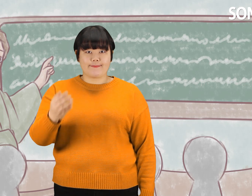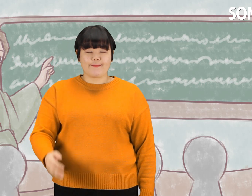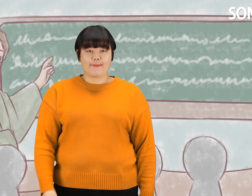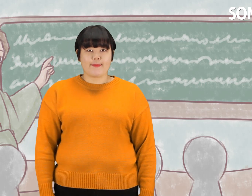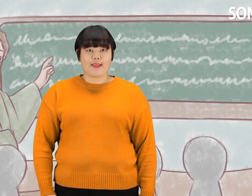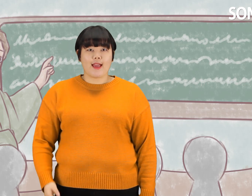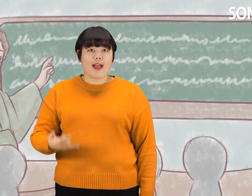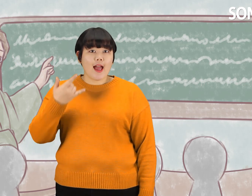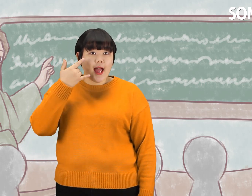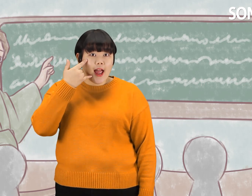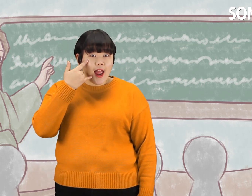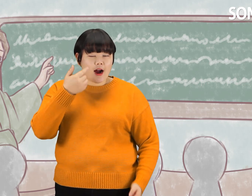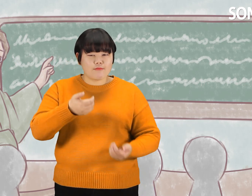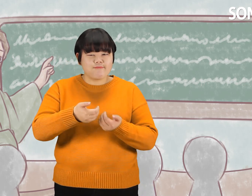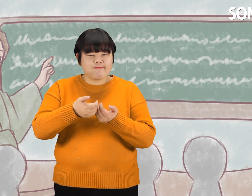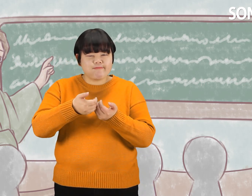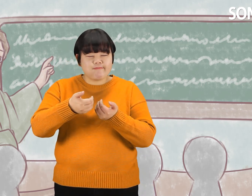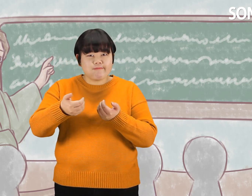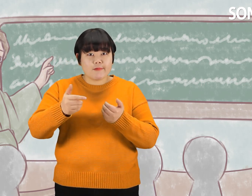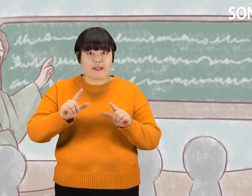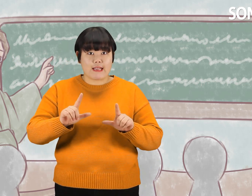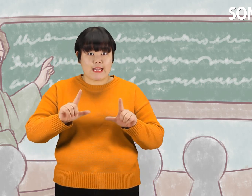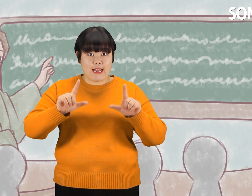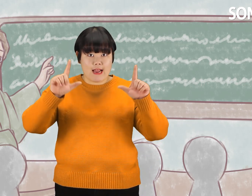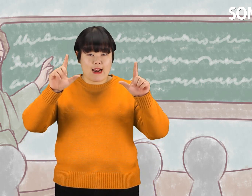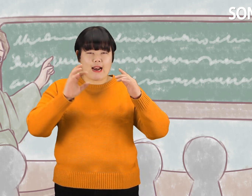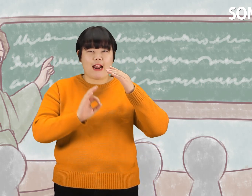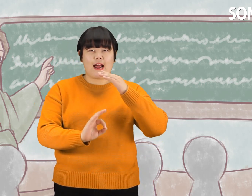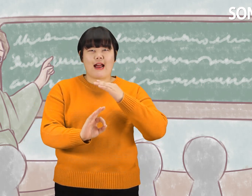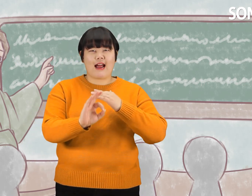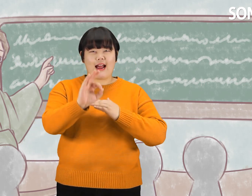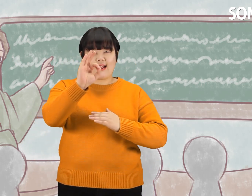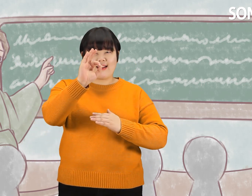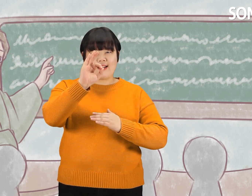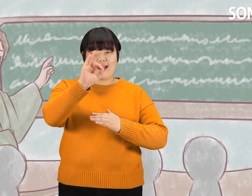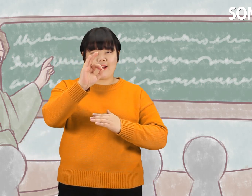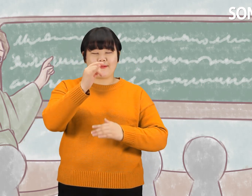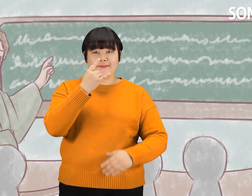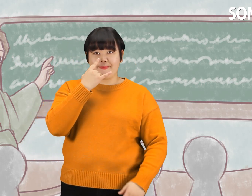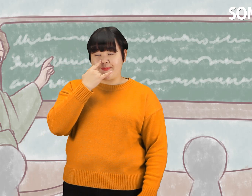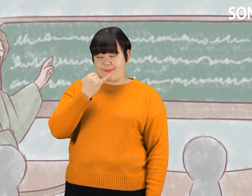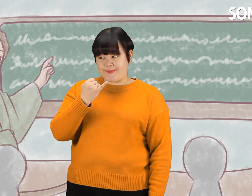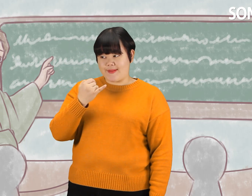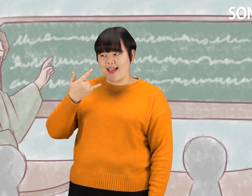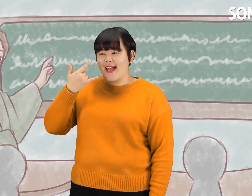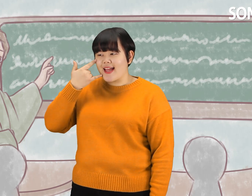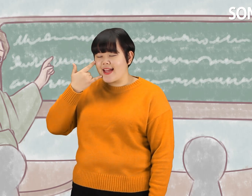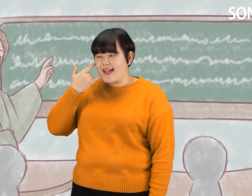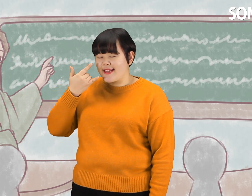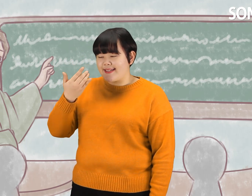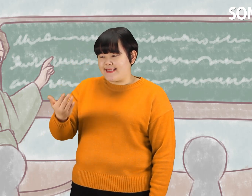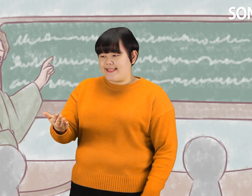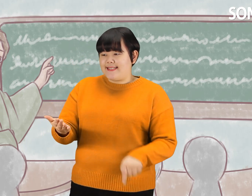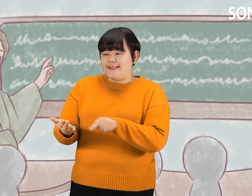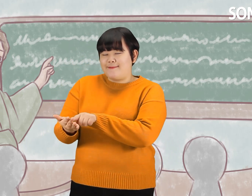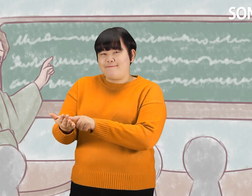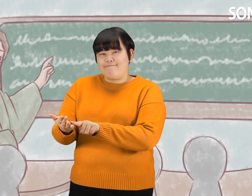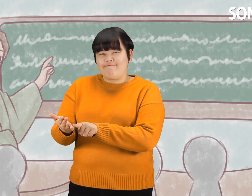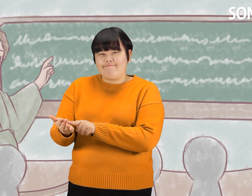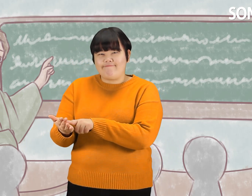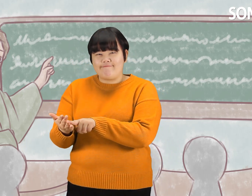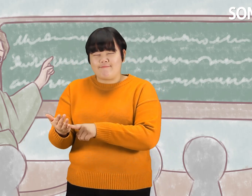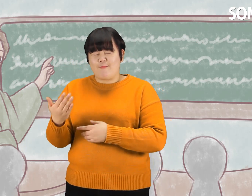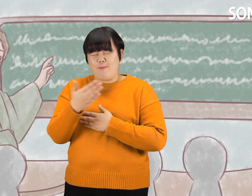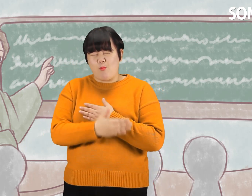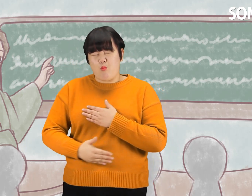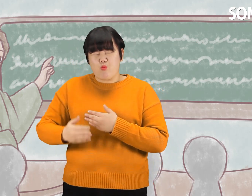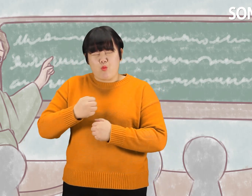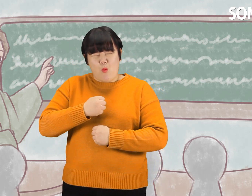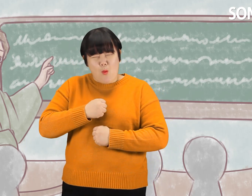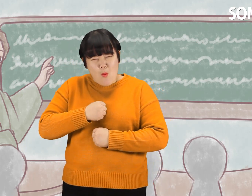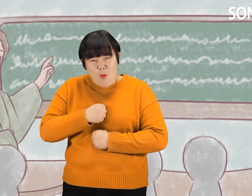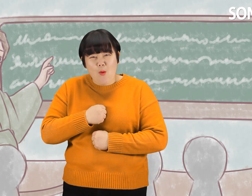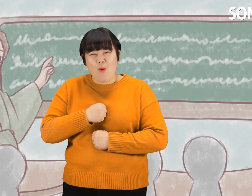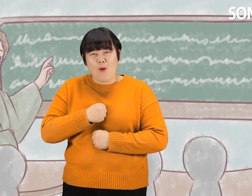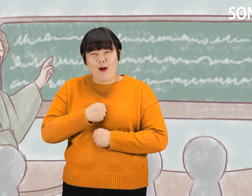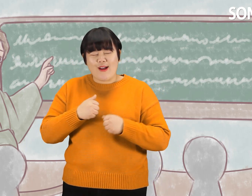ヘレンが去る日の朝に、母はヘレンの手のひらにこう書きました。